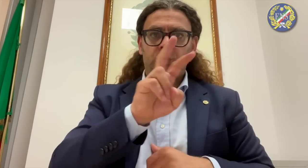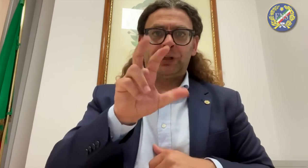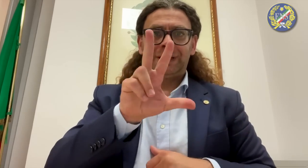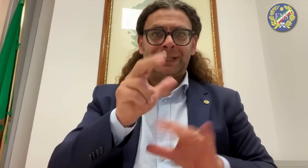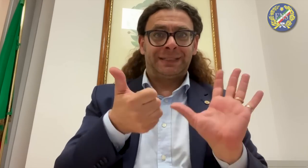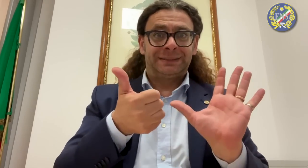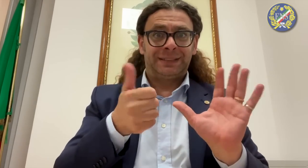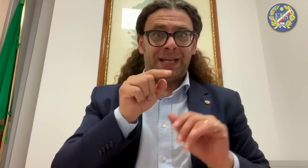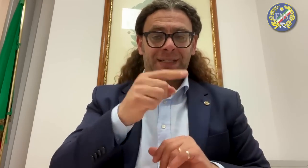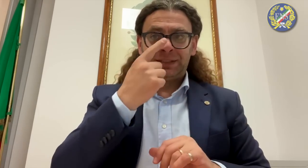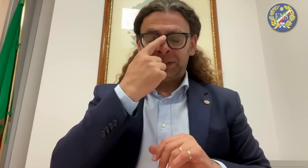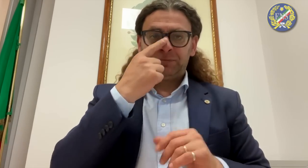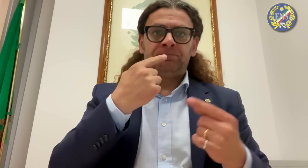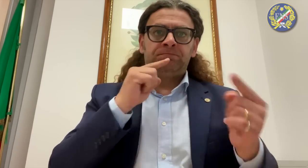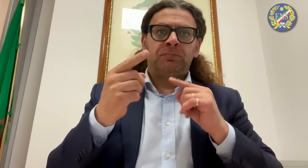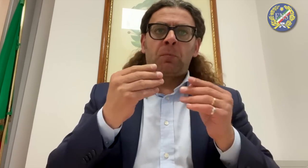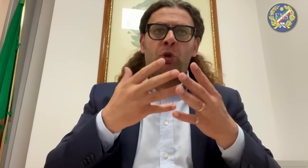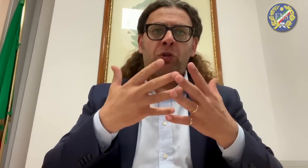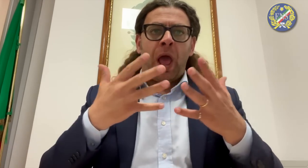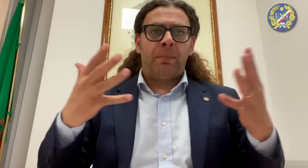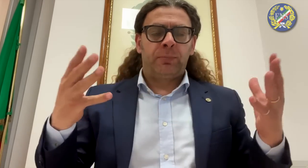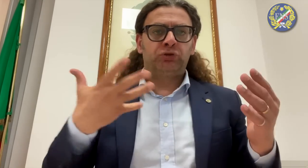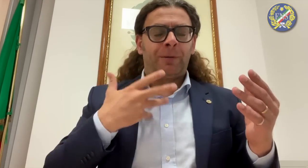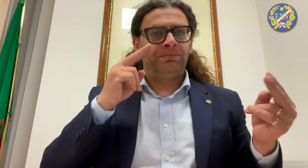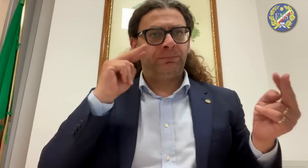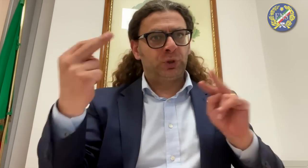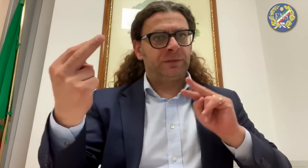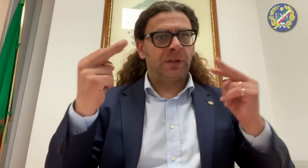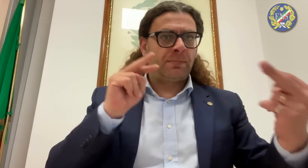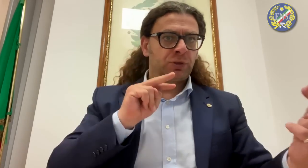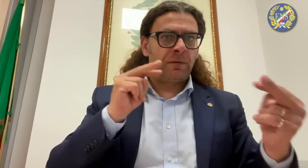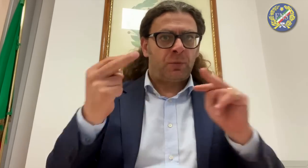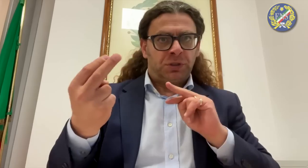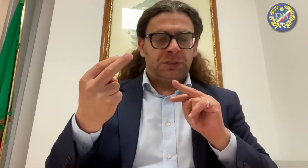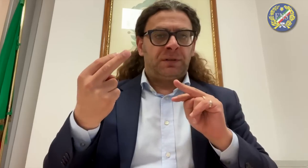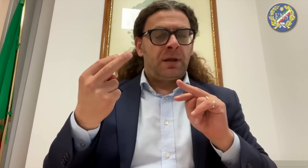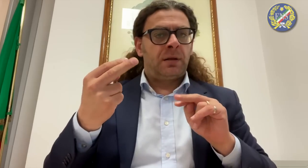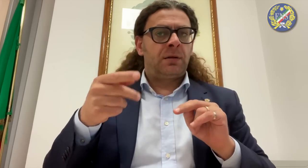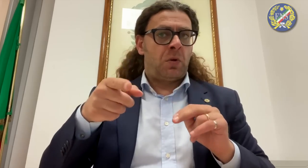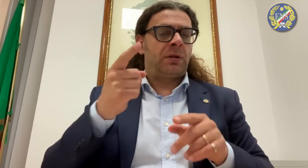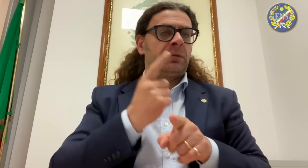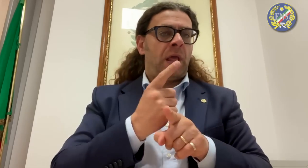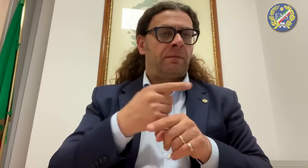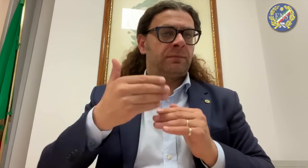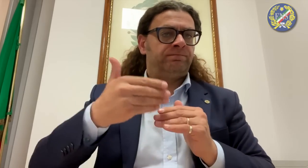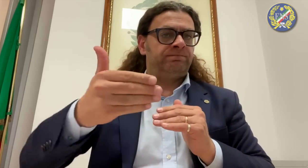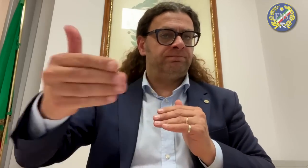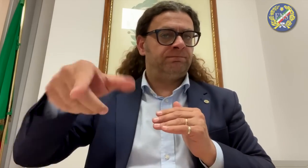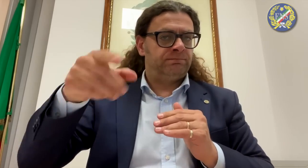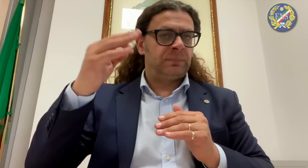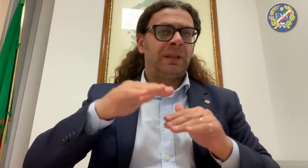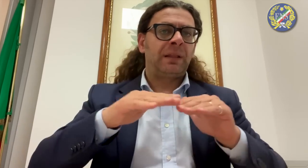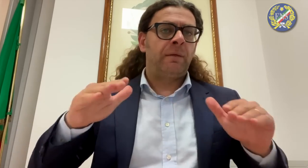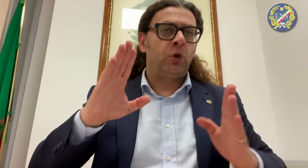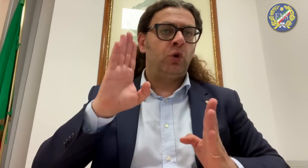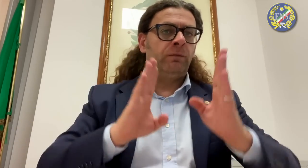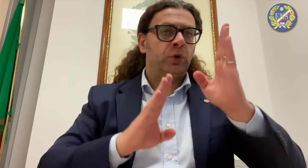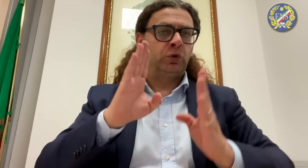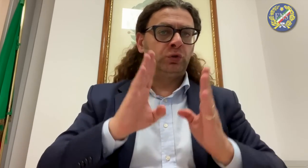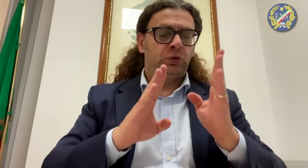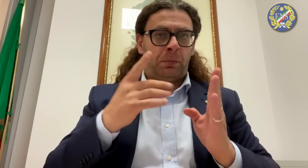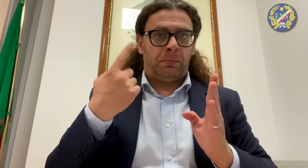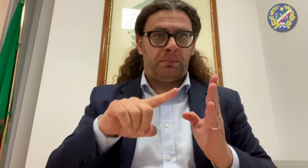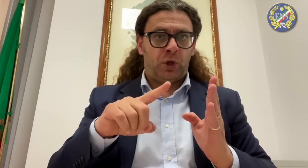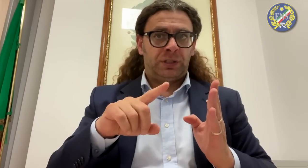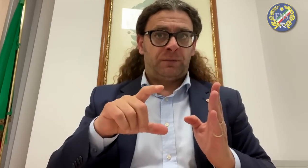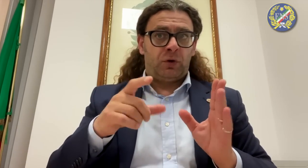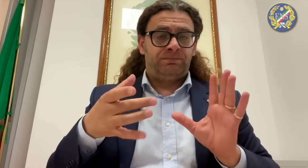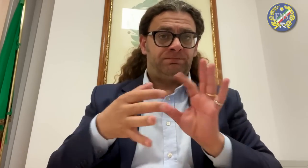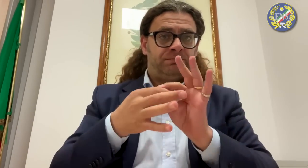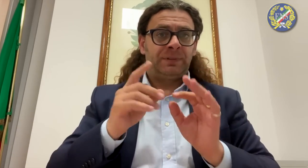alla Comunicazione. Il dialogo è stato molto ricco e ha preso in considerazione i diversi punti di vista, che saranno da approfondire in un prossimo Tavolo di confronto.